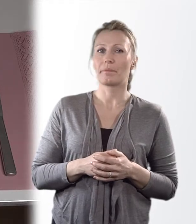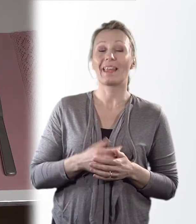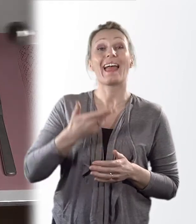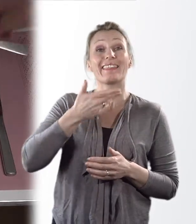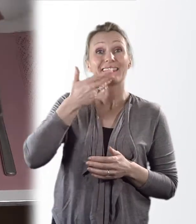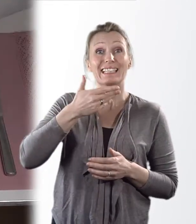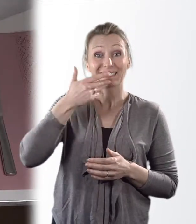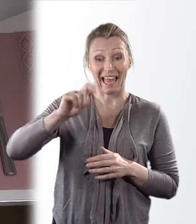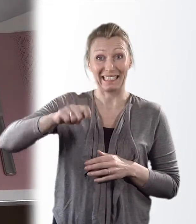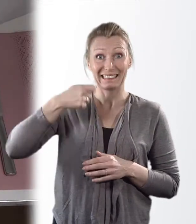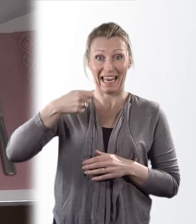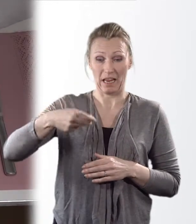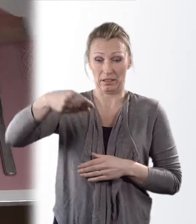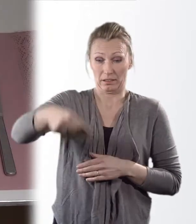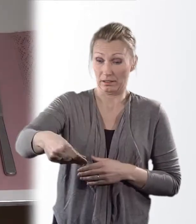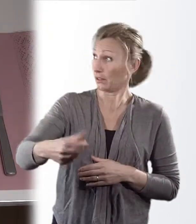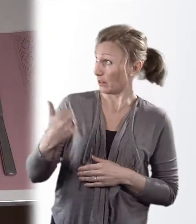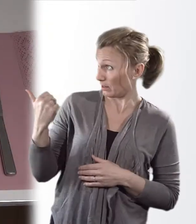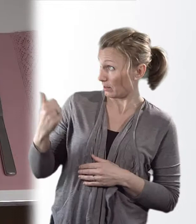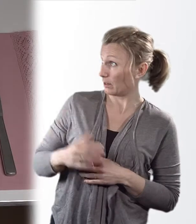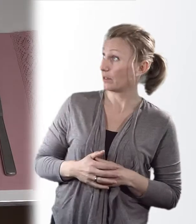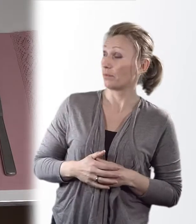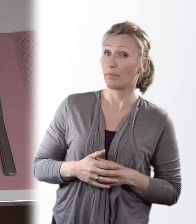Legg dessertskjeen over tallerkenen.